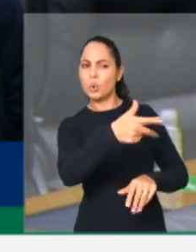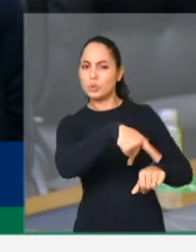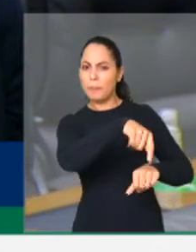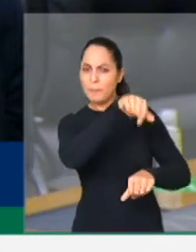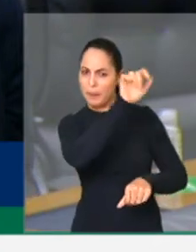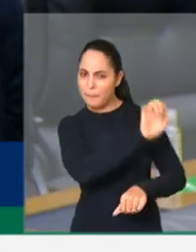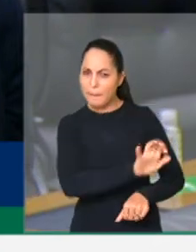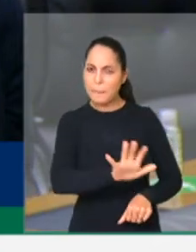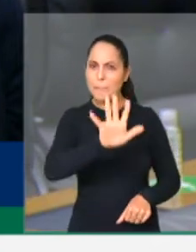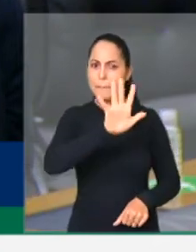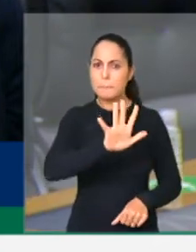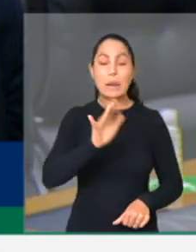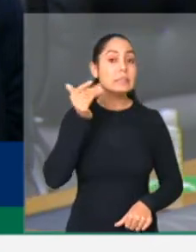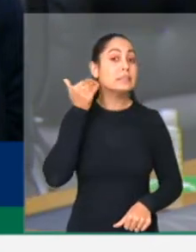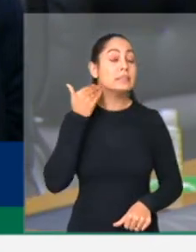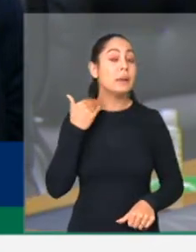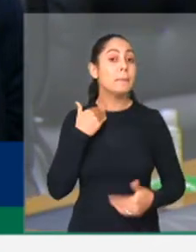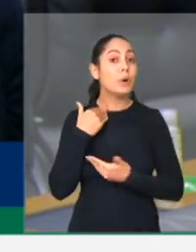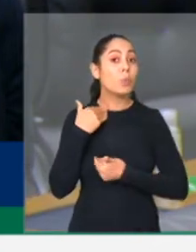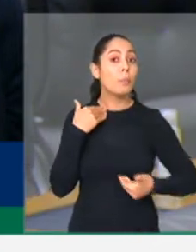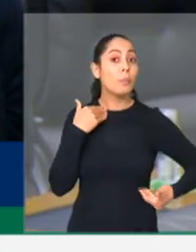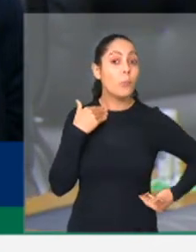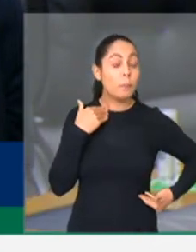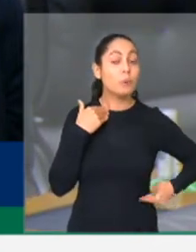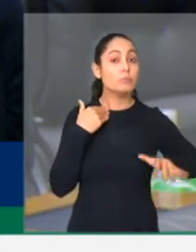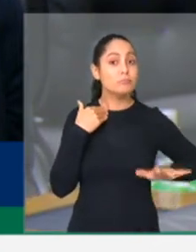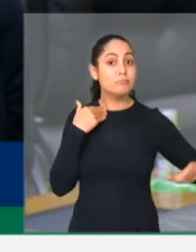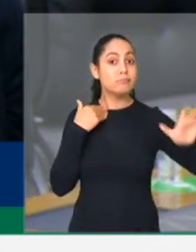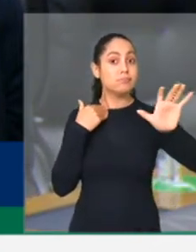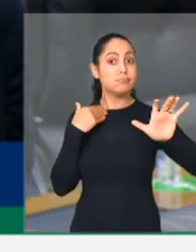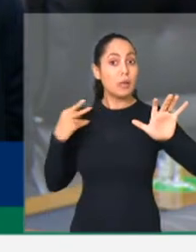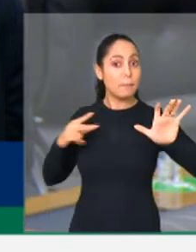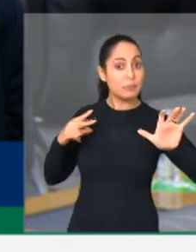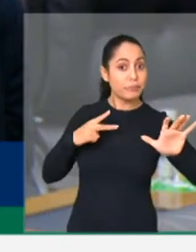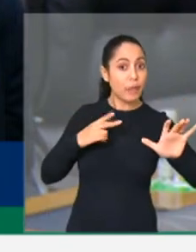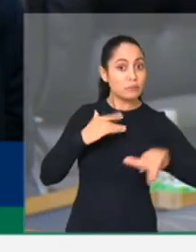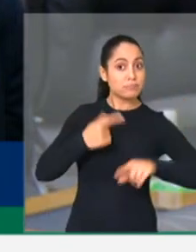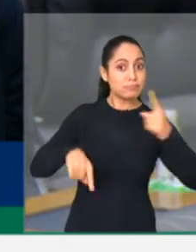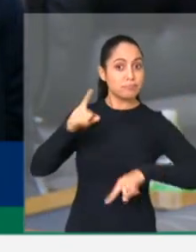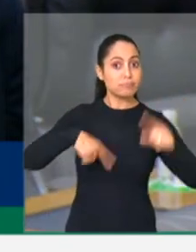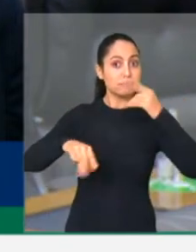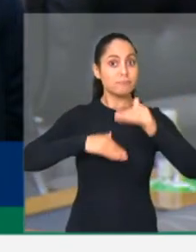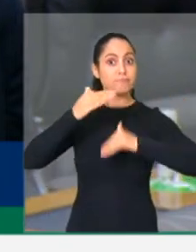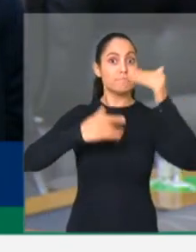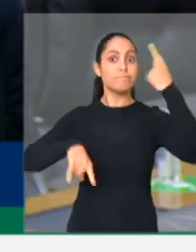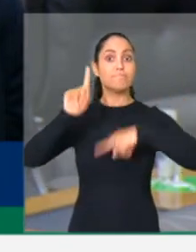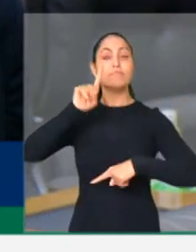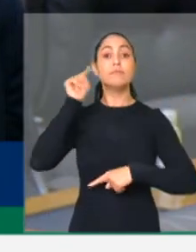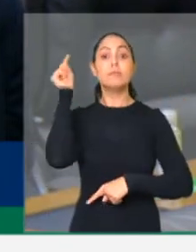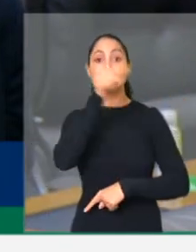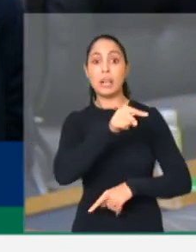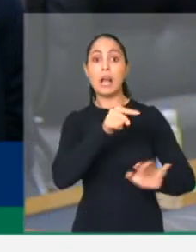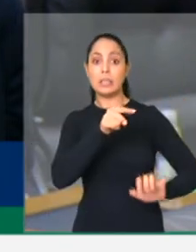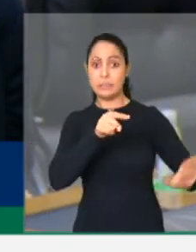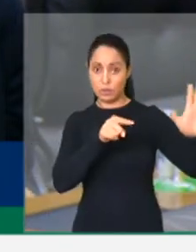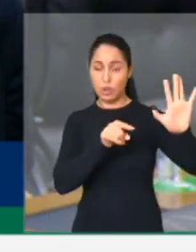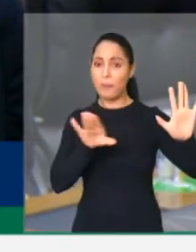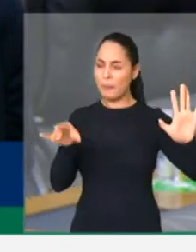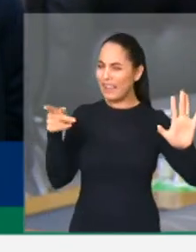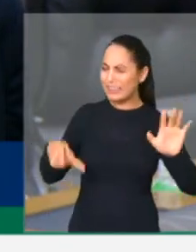QUE ESTÁ AÍ, QUERENDO PRIVATIZAR A CAIXA E A CADA VIVA A CAIXA ECONÔMICA DIA TIRAR MAIS DIREITO DOS TRABALHADORES E TRABALHADORAS,